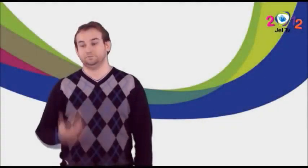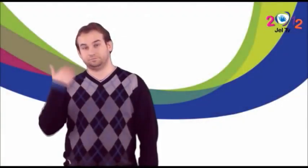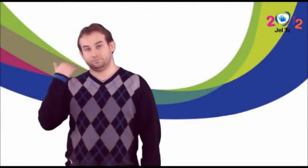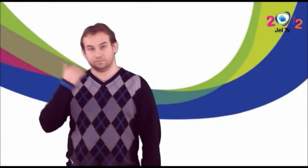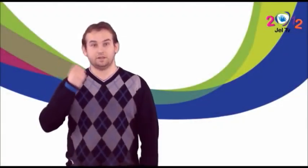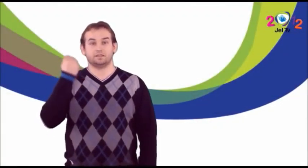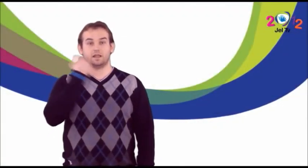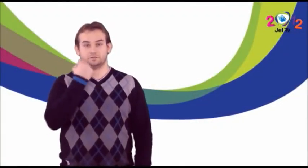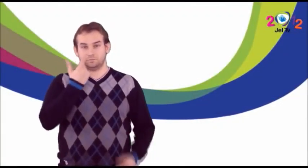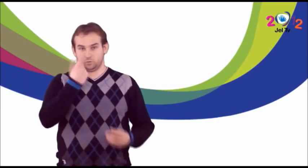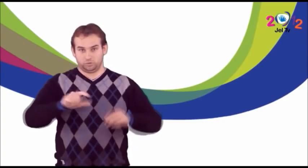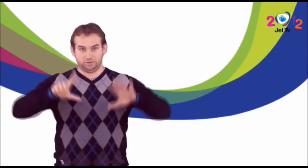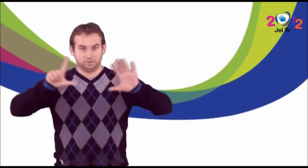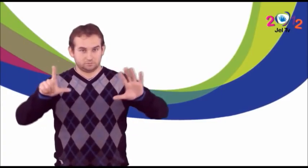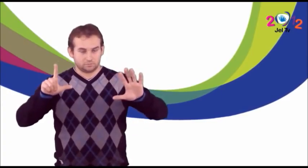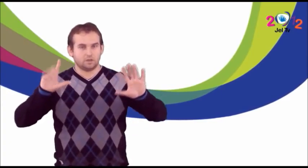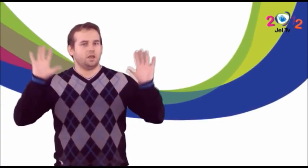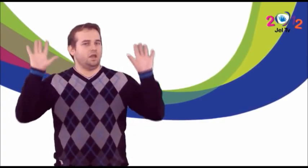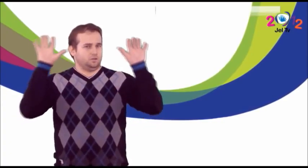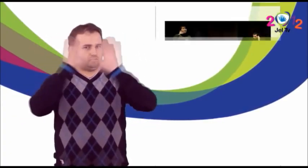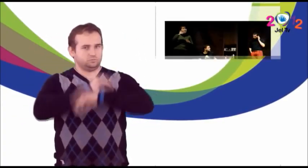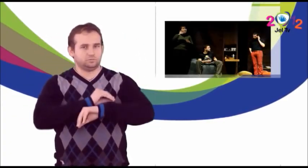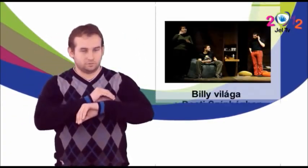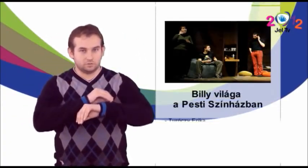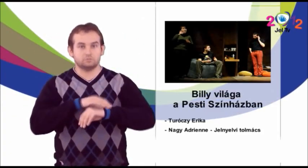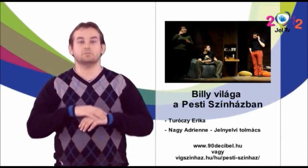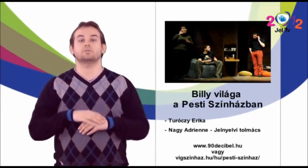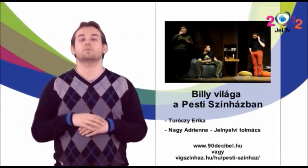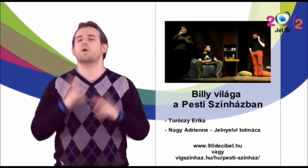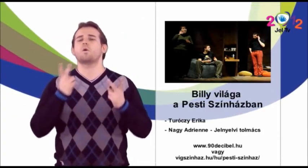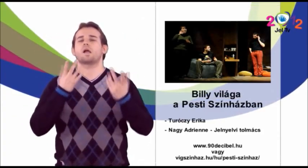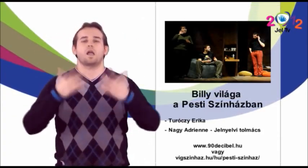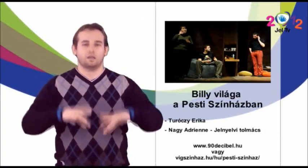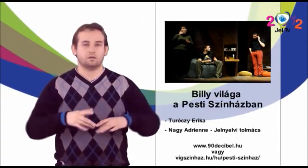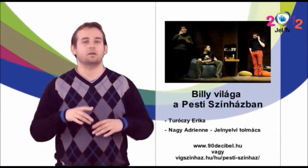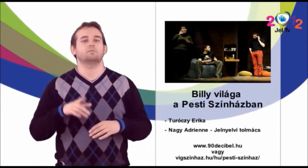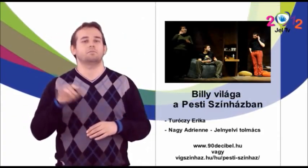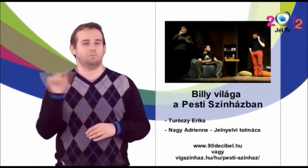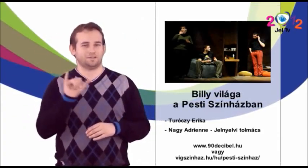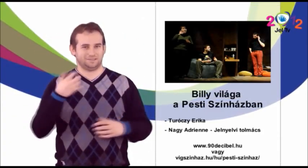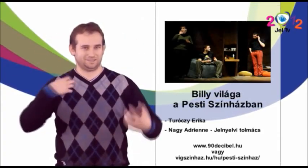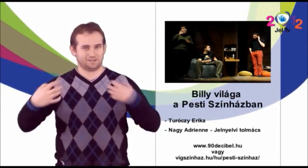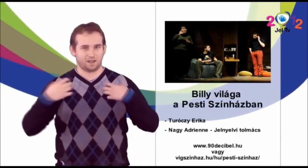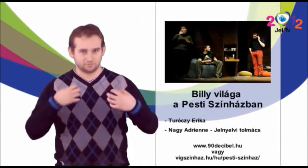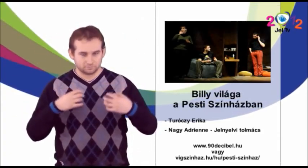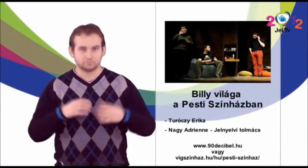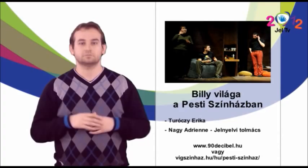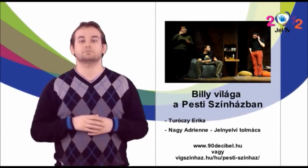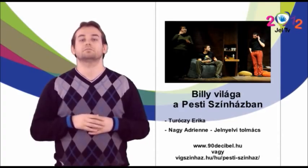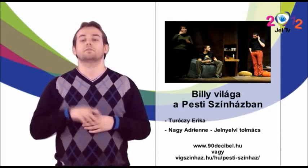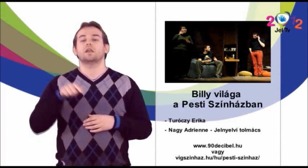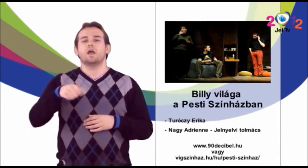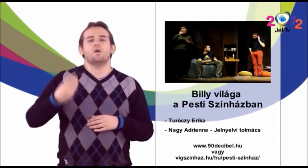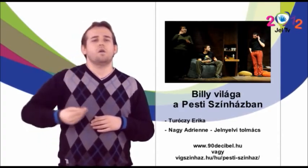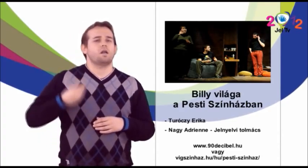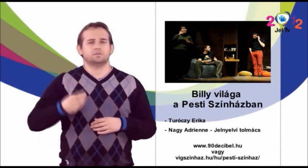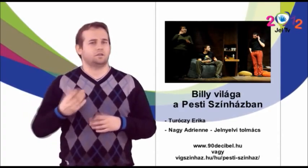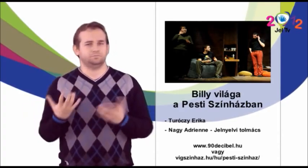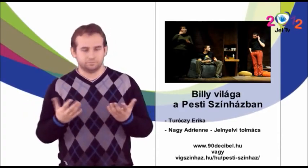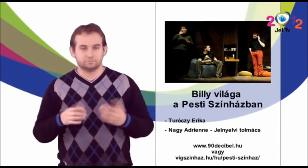December 27-én este a Pesti színházban volt egy elõadás.